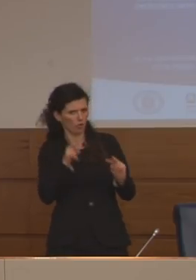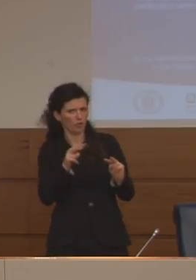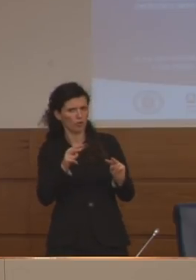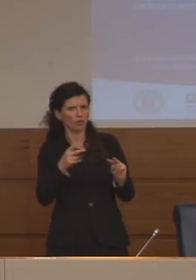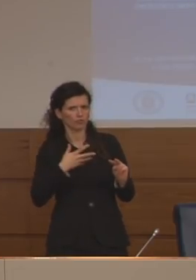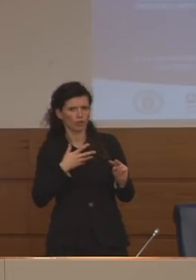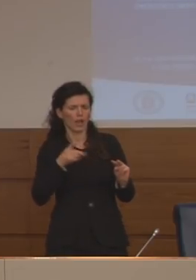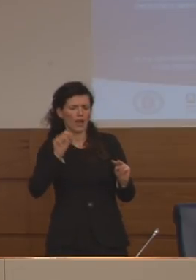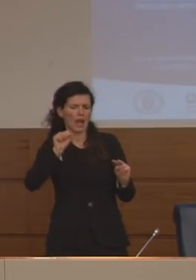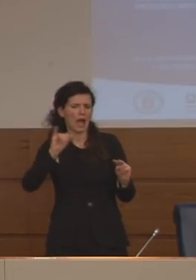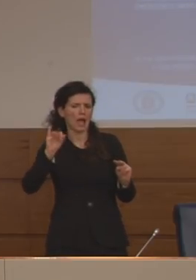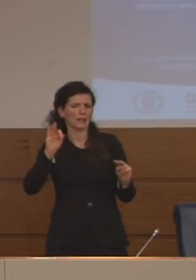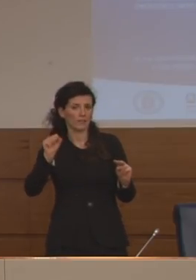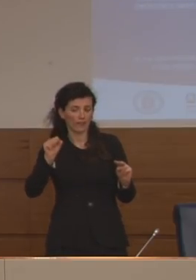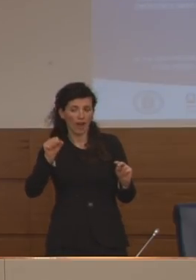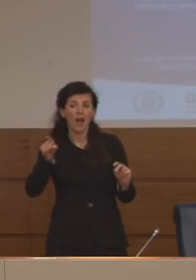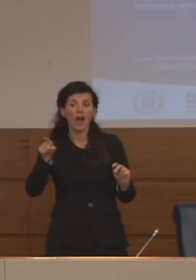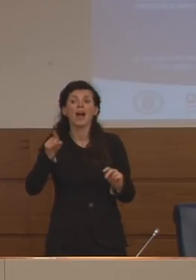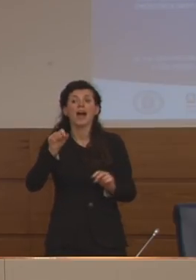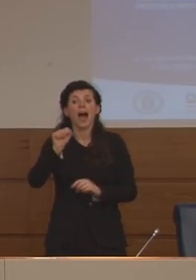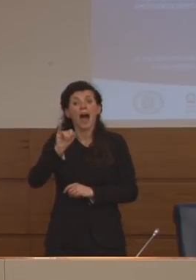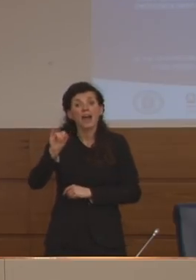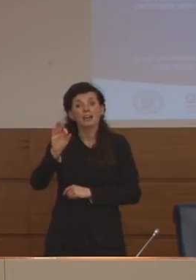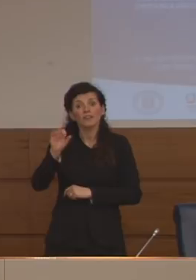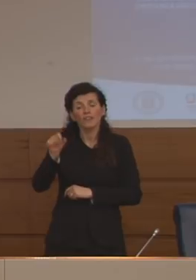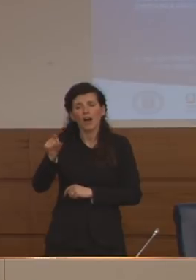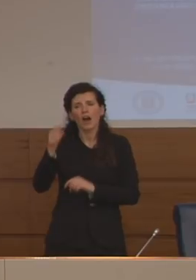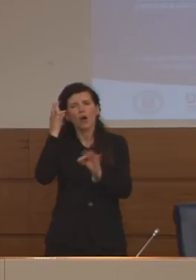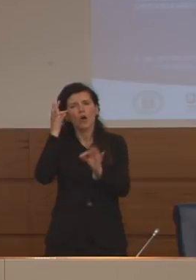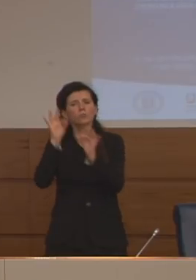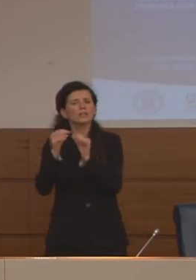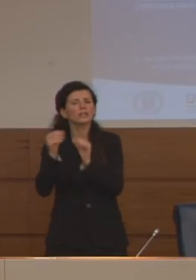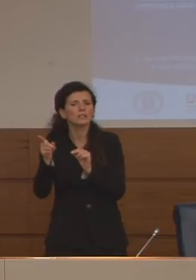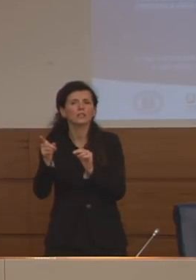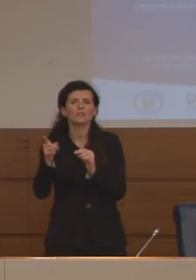soglie, è un interesse di tutti renderle pubbliche, le soglie minime per poter